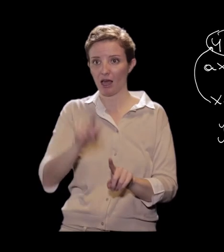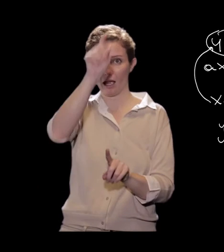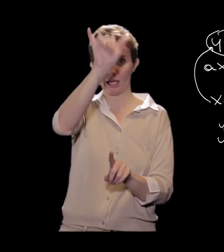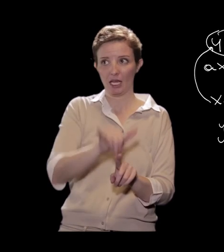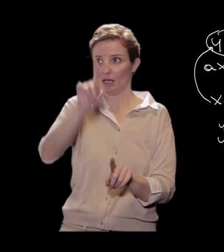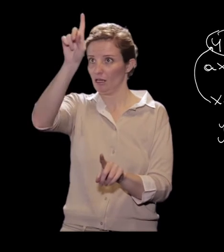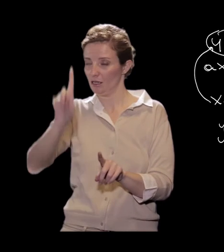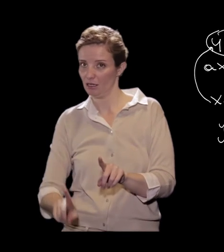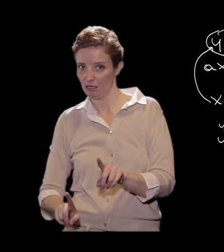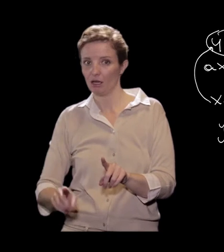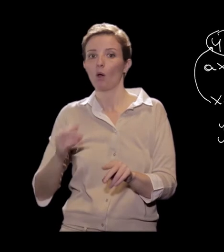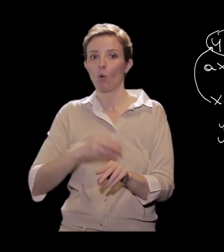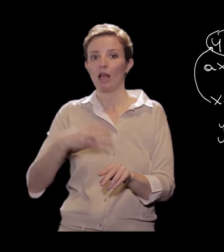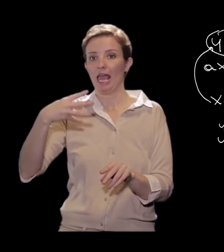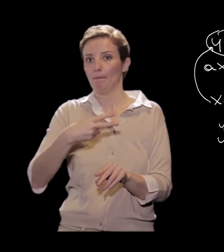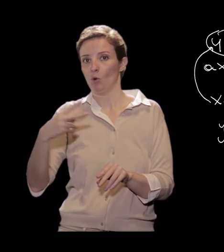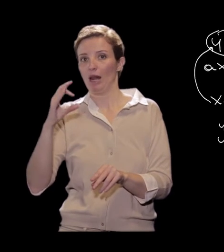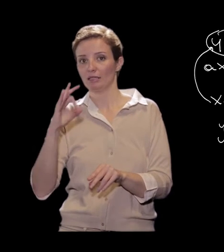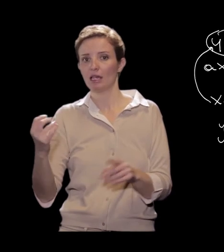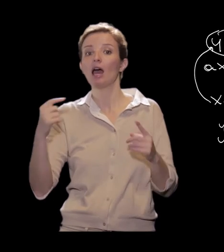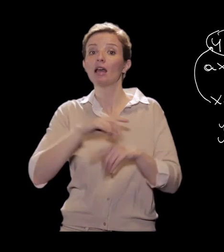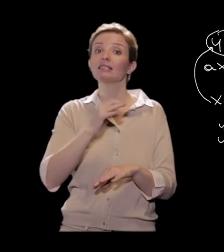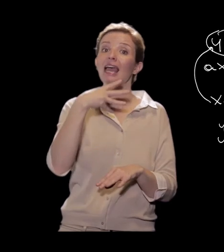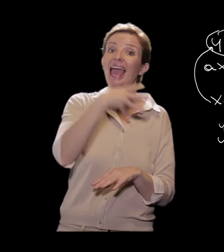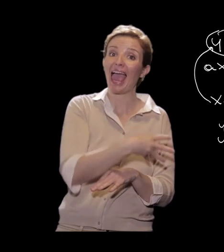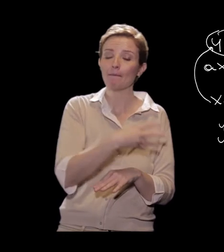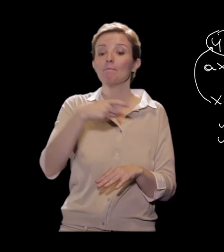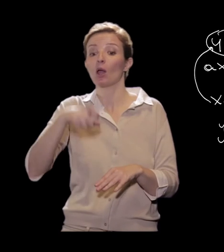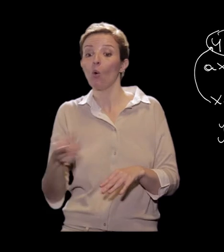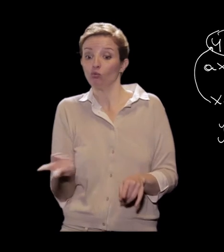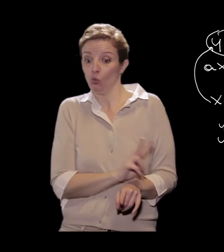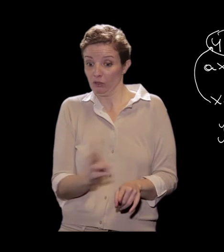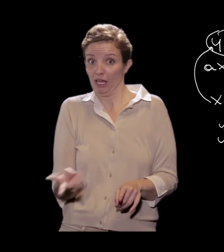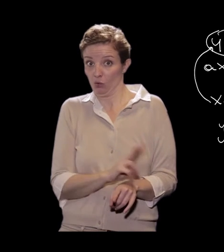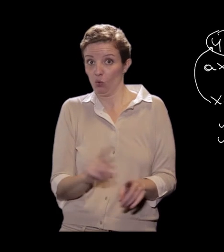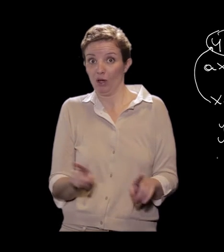Nel caso in cui sia m che q siano entrambi uguali a 0